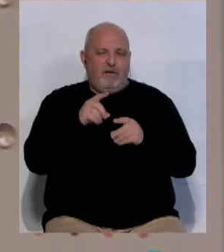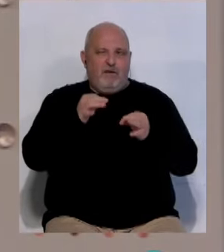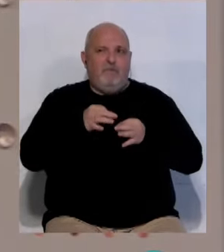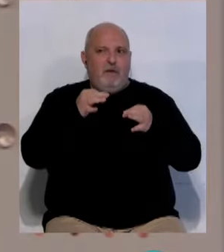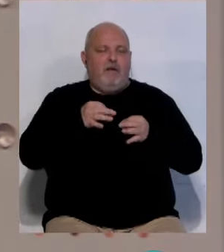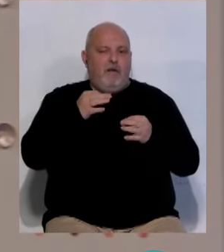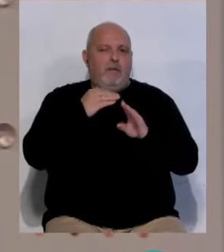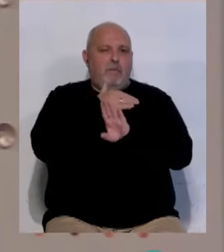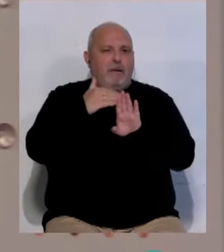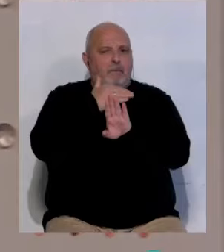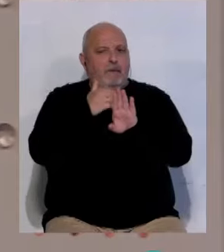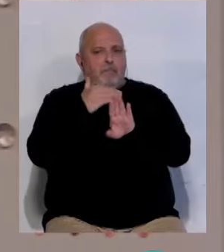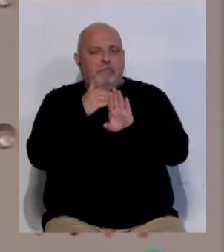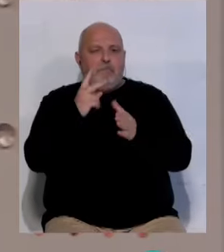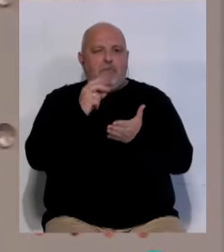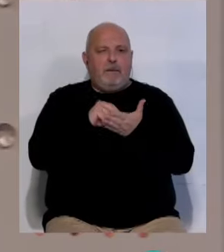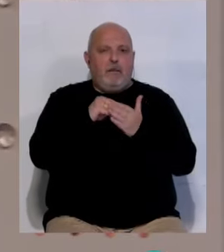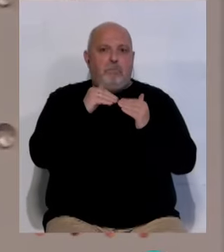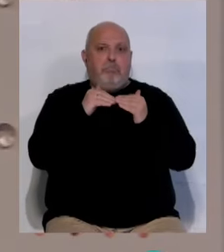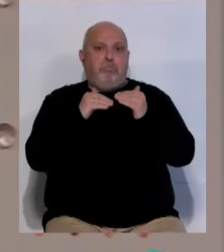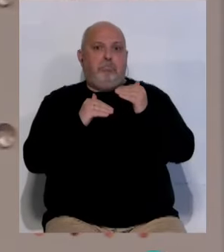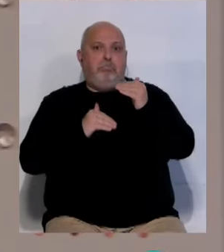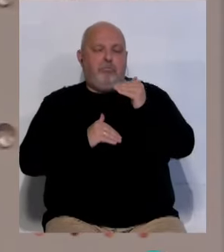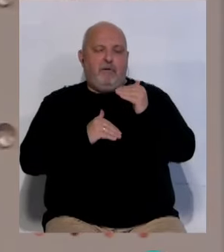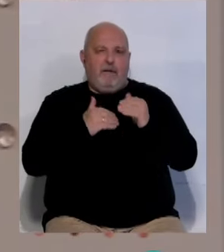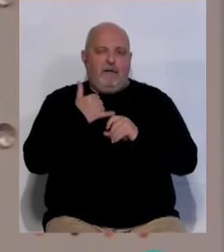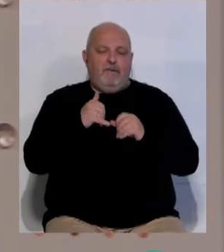estaba en mitad de la tabla con veintitantos puntos al final fue fue el que cayó no puede